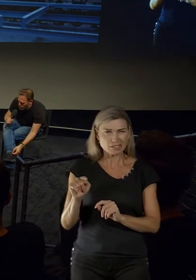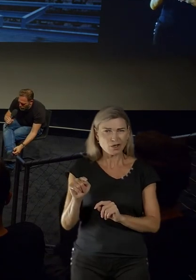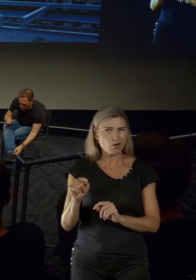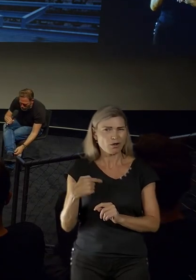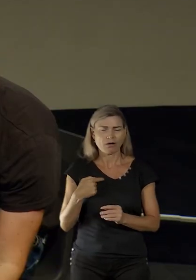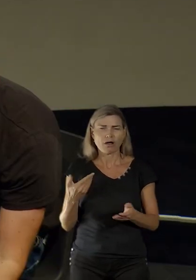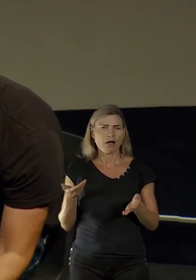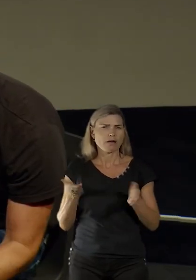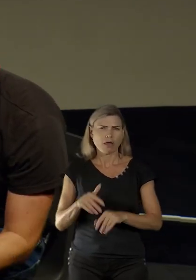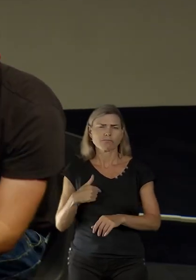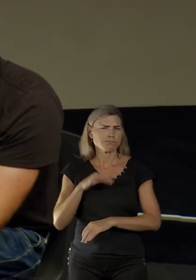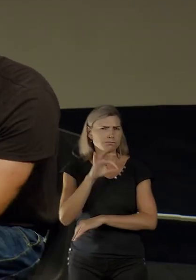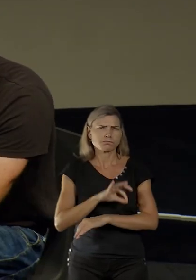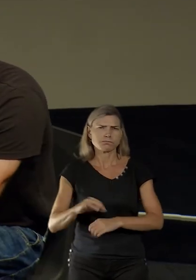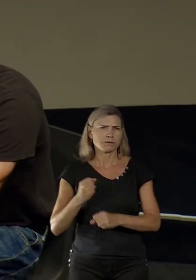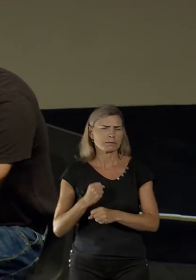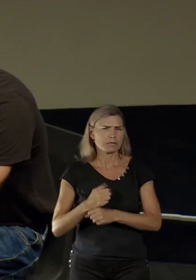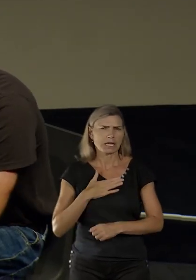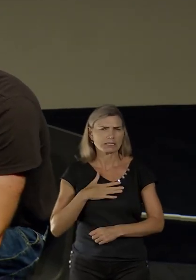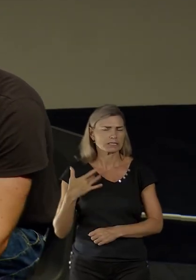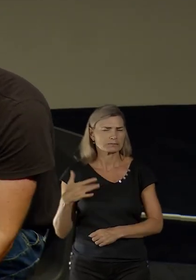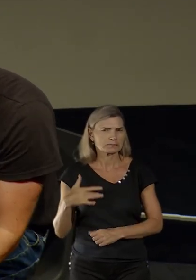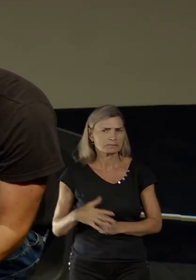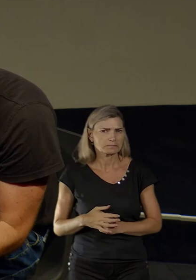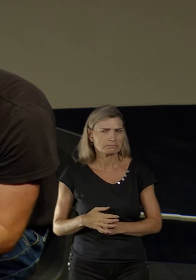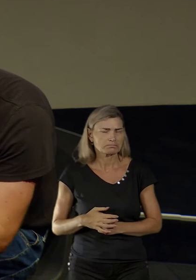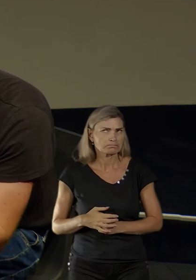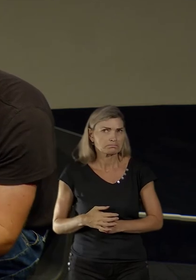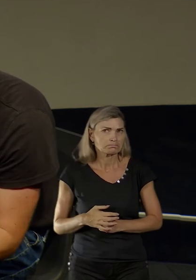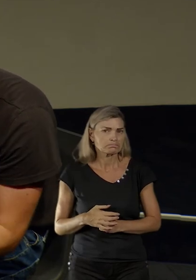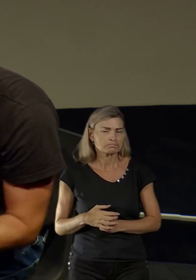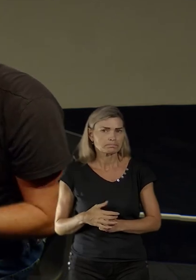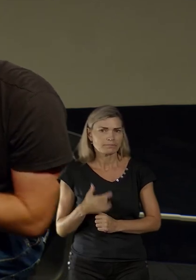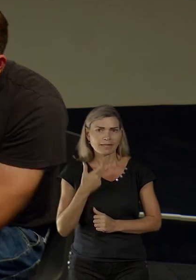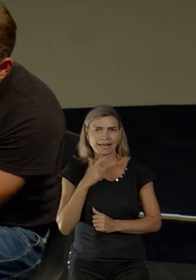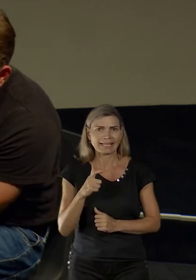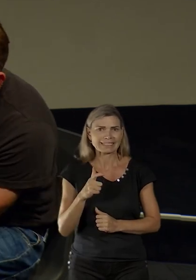neprojektovali. Takže to nechci úplně komentovat.